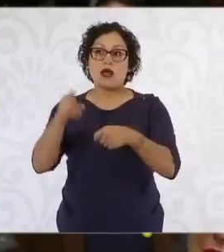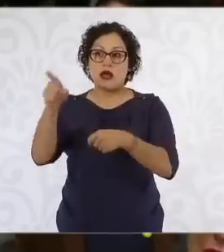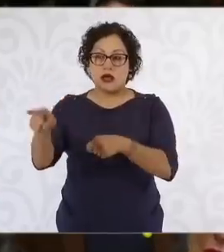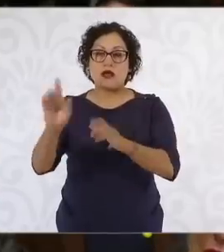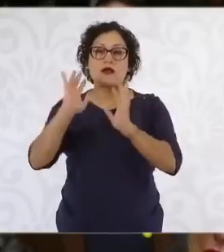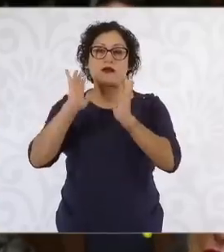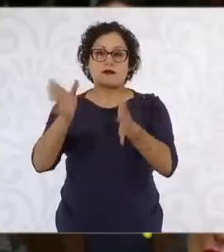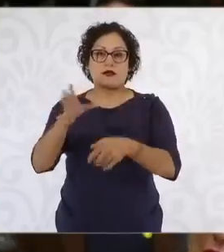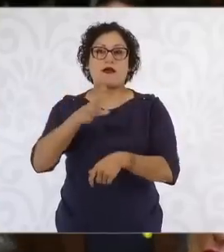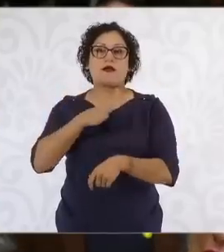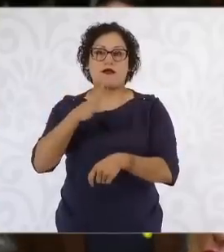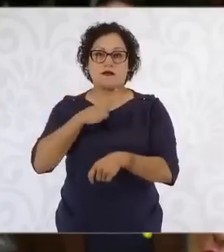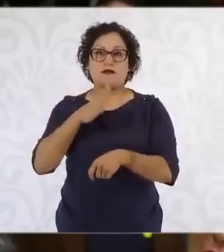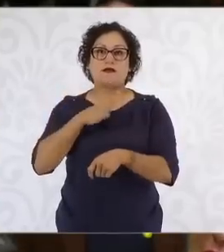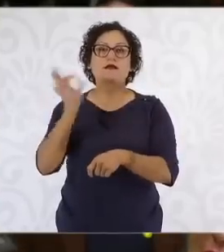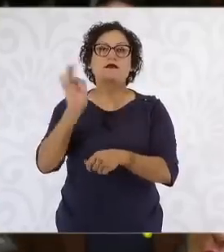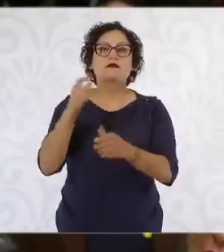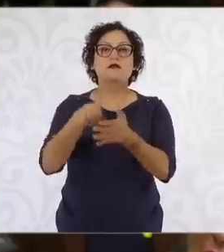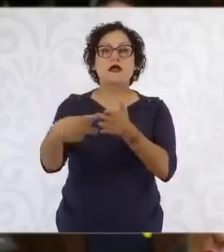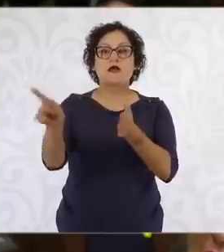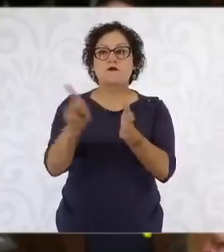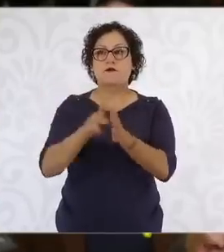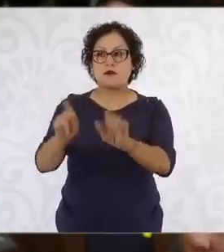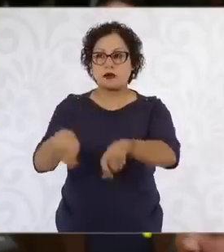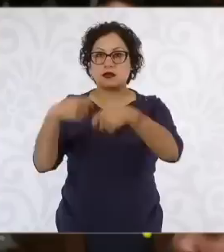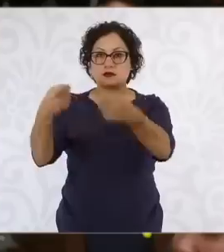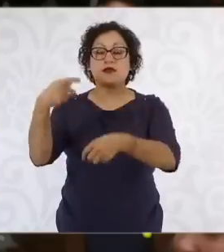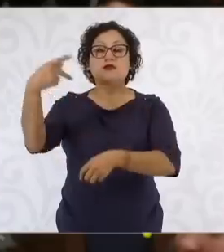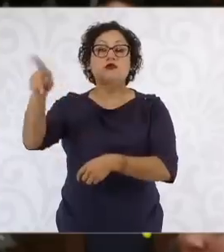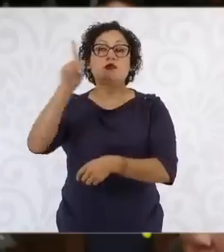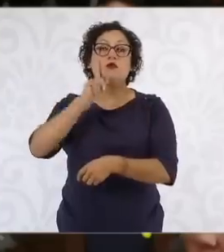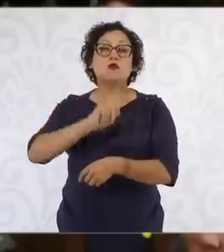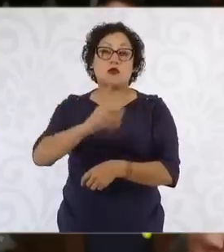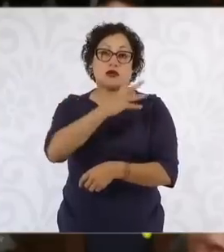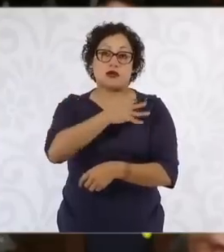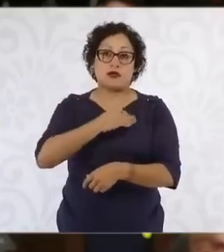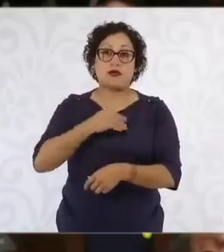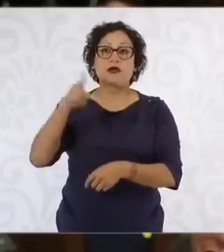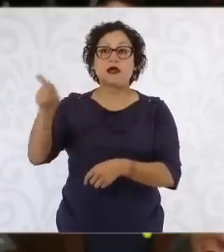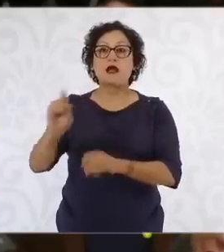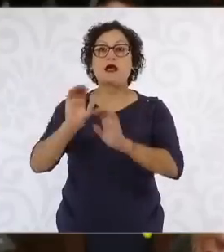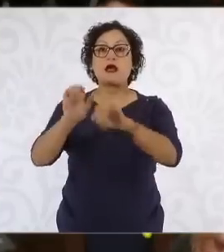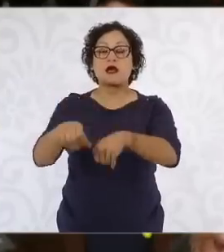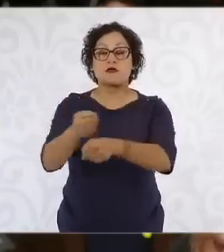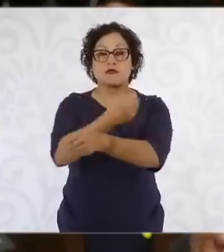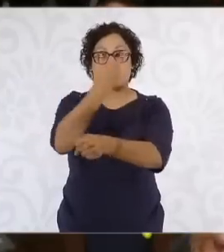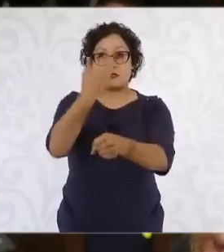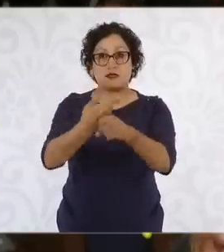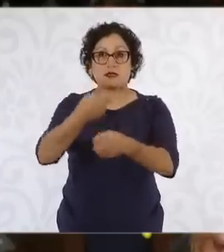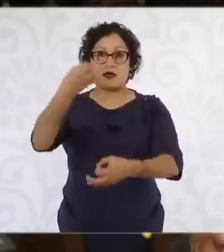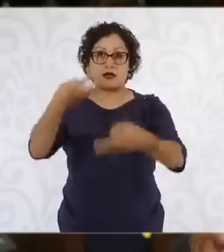un nombramiento de base su hija Valeria Muñoz es secretaria de un juzgado y su esposa es secretaria